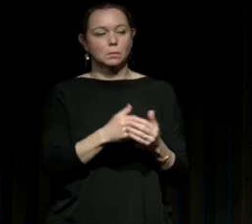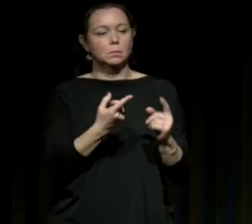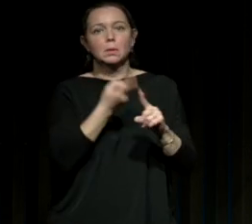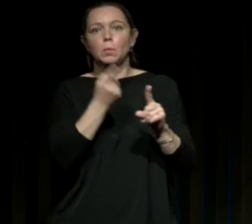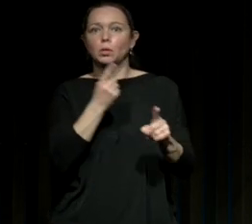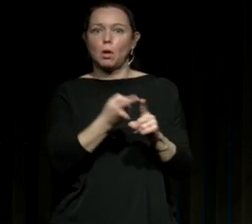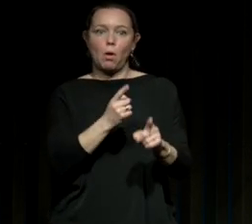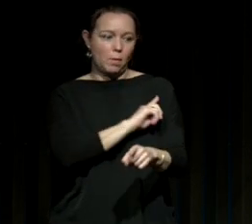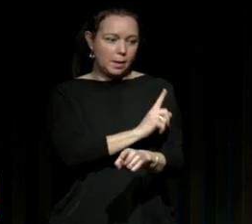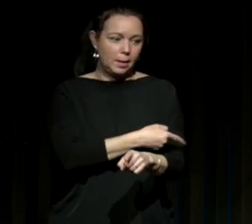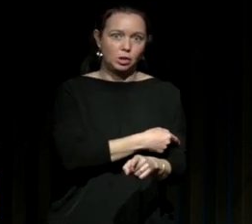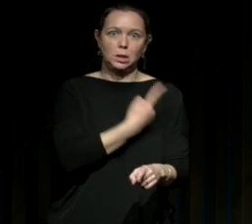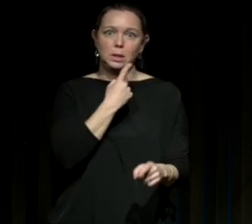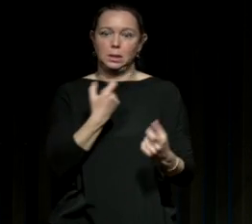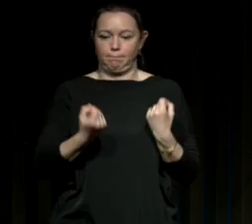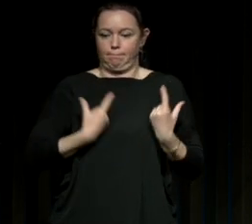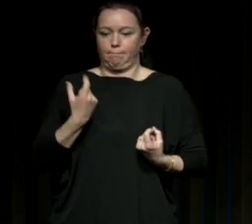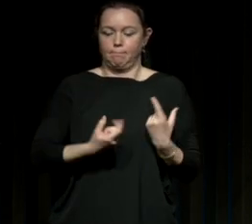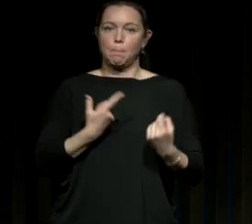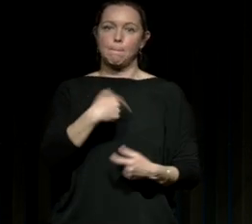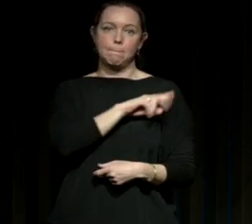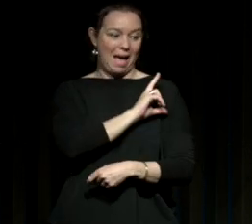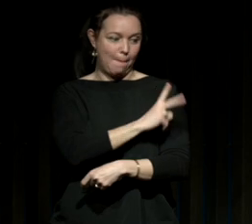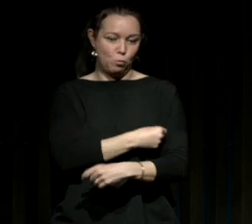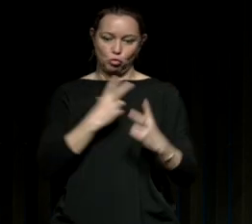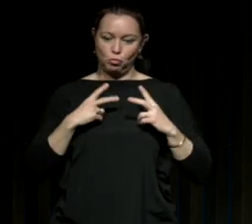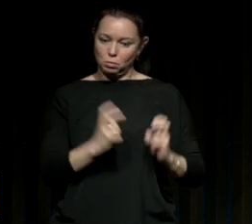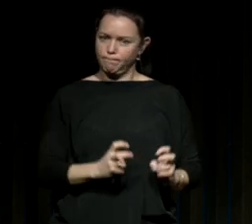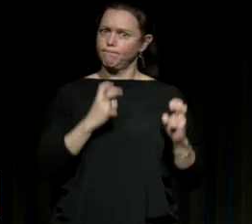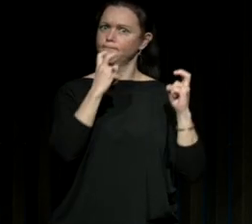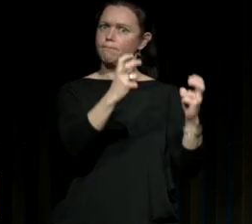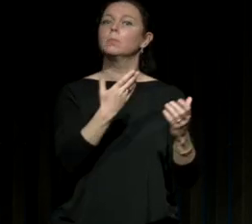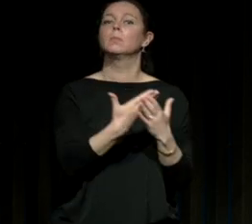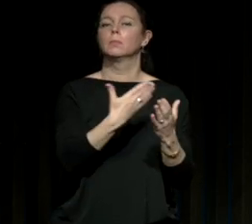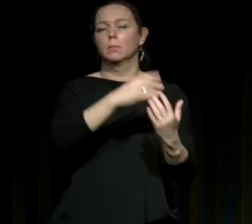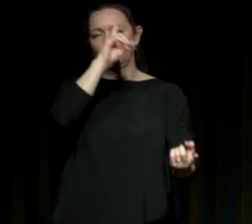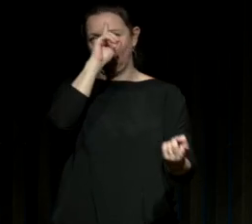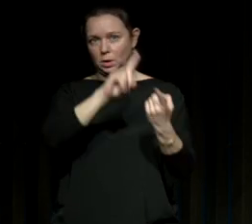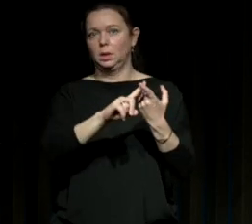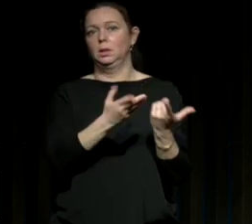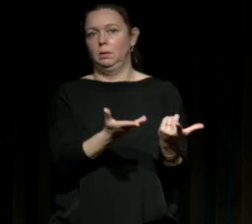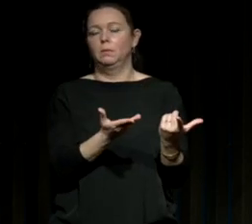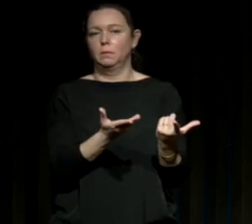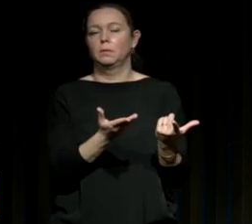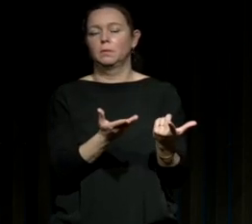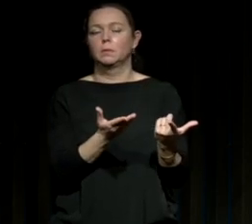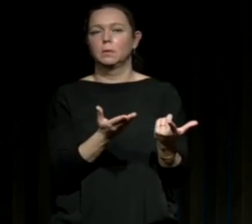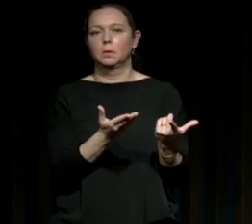énergétique élevé grâce à une masse musculaire élevé et ça va être ça l'objectif le de l'activité